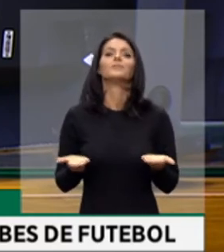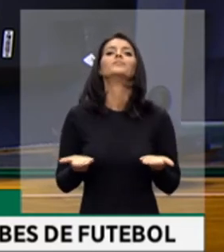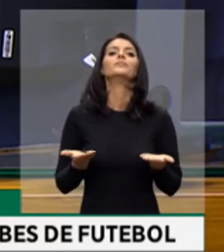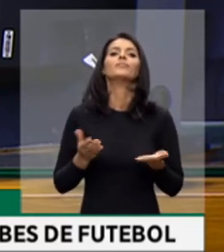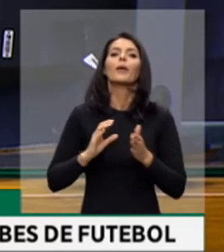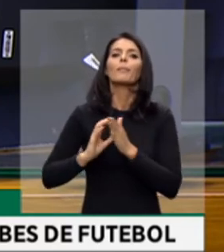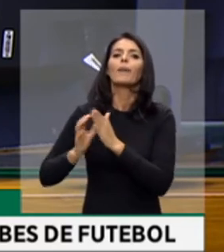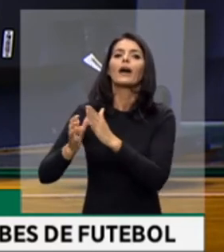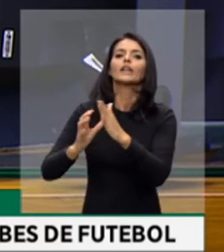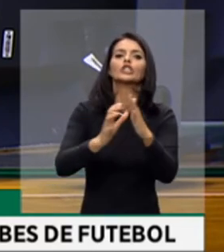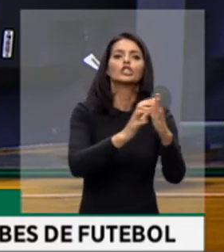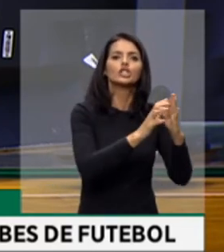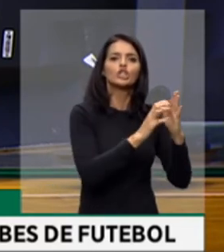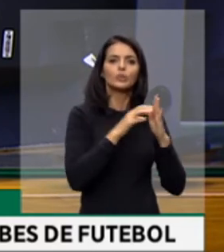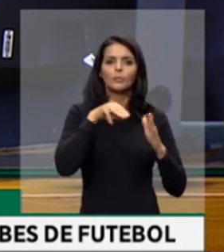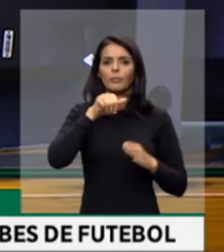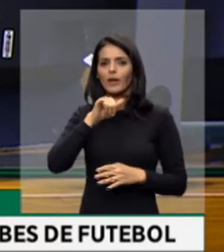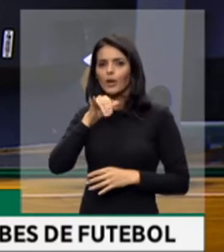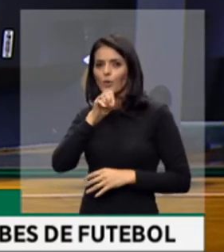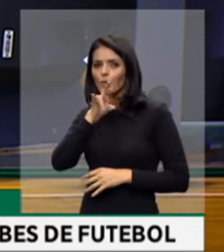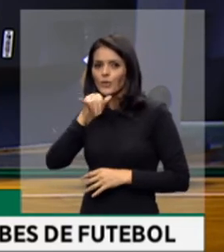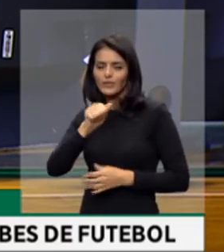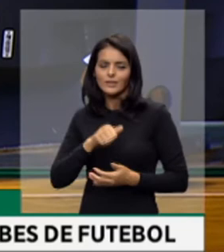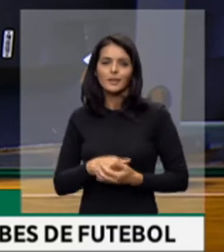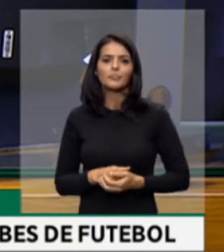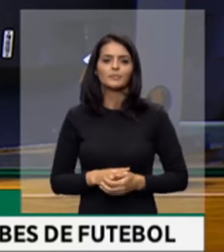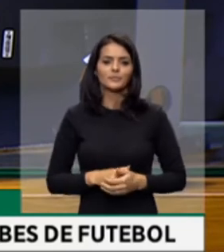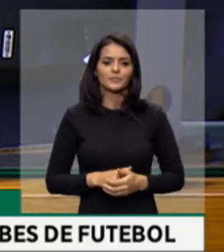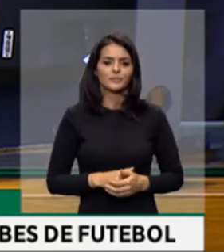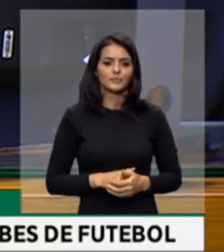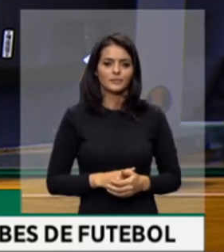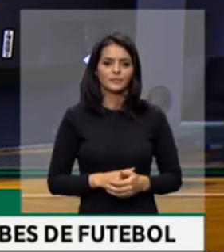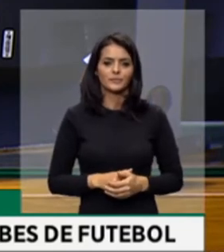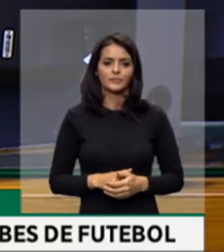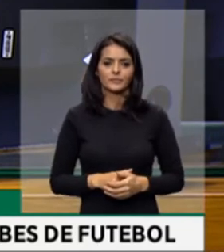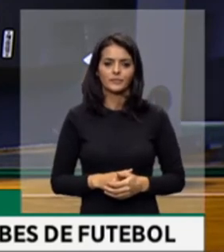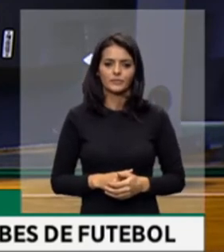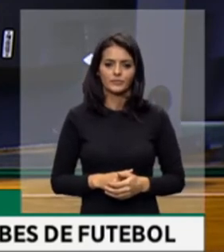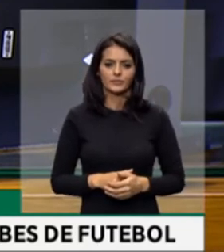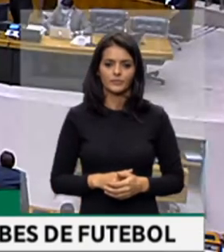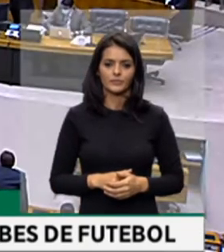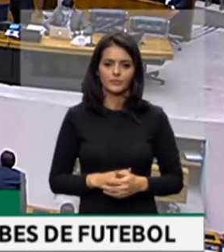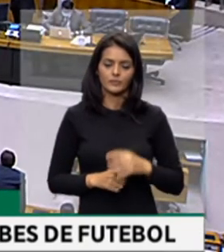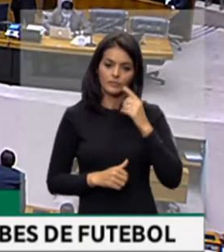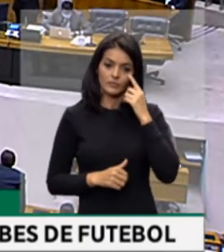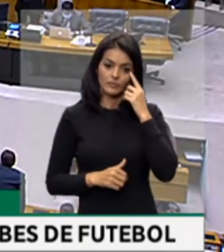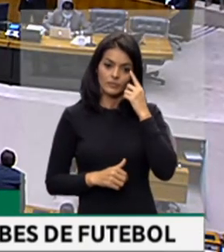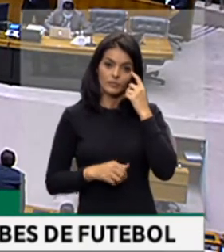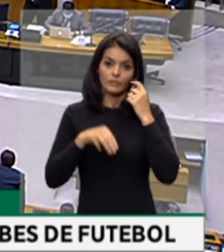JUSTAMENTE PARA QUE HAJA ESSA GARANTIA DA REMUNERAÇÃO DOS EMPREGOS. -- [PRESIDENTE]: FICARÁ CONSIGNADO, DEPUTADA JOÊNIA. COMO VOTA...